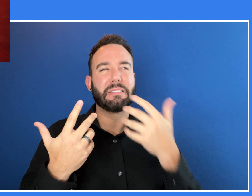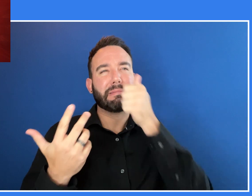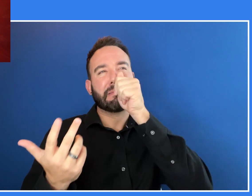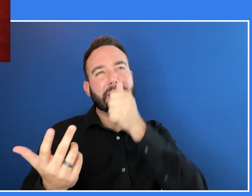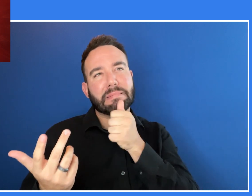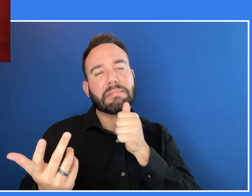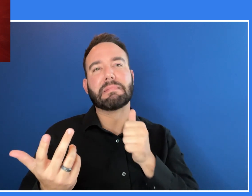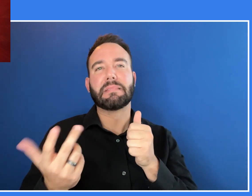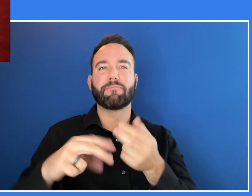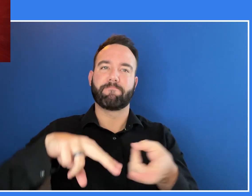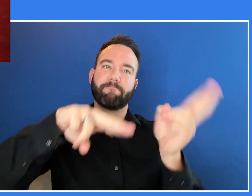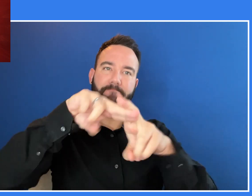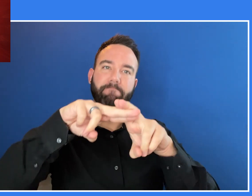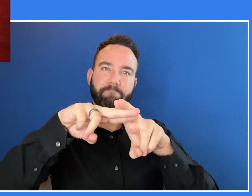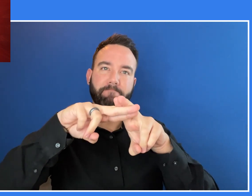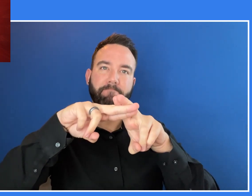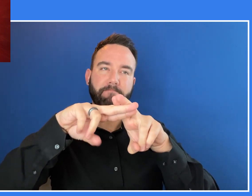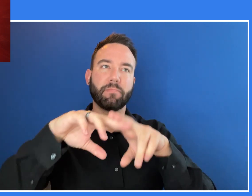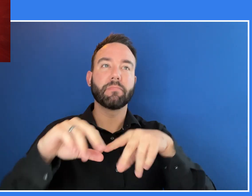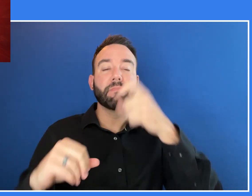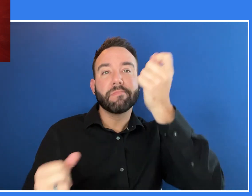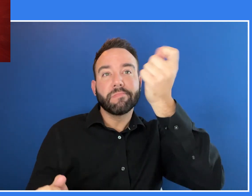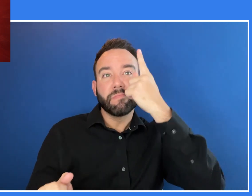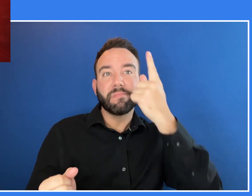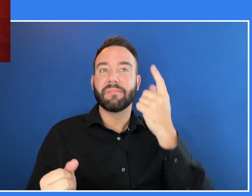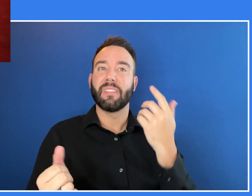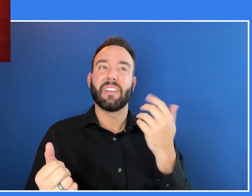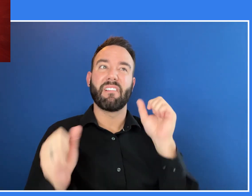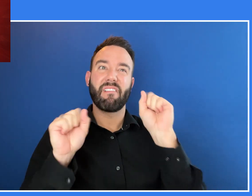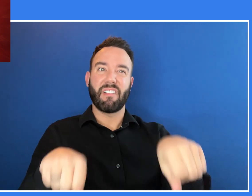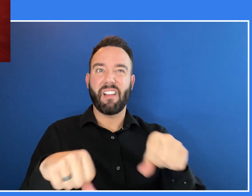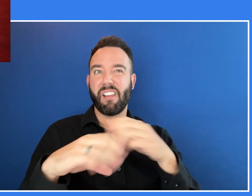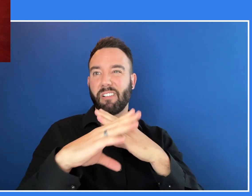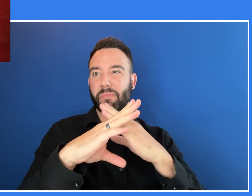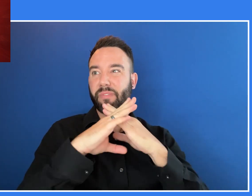es una causa común de accidentes cerebrovasculares infantiles.